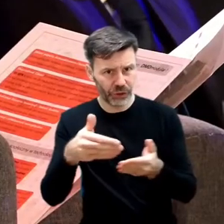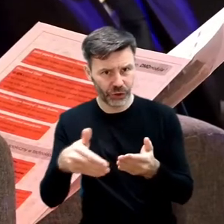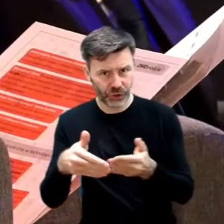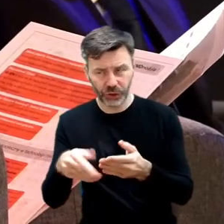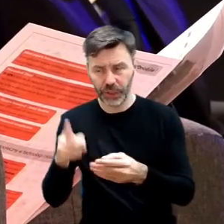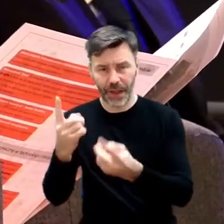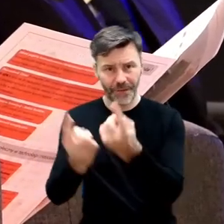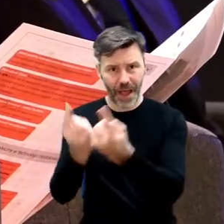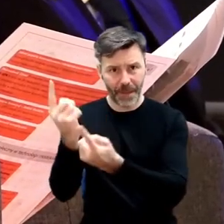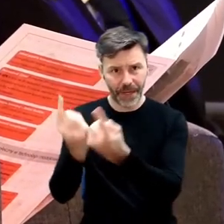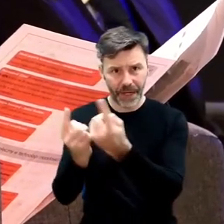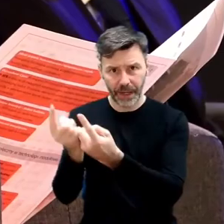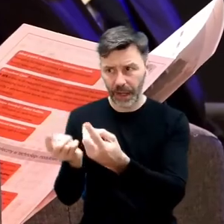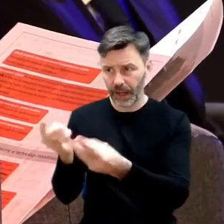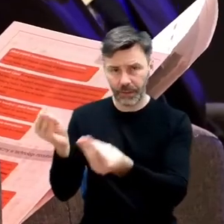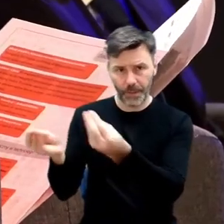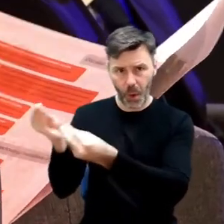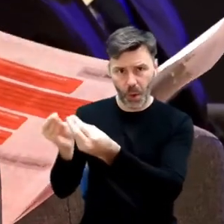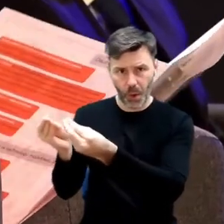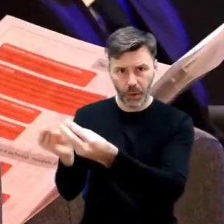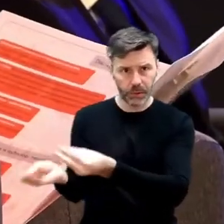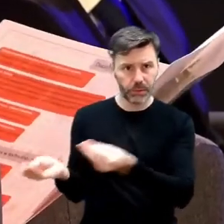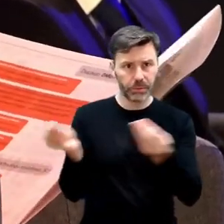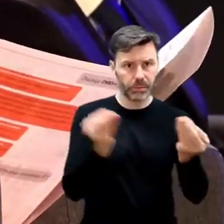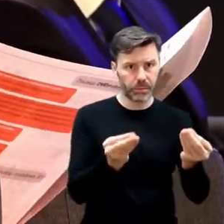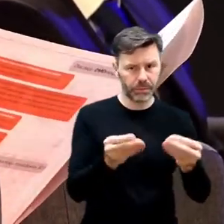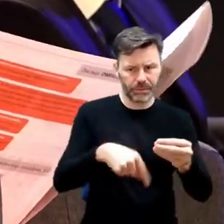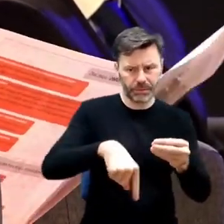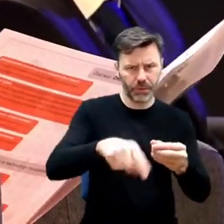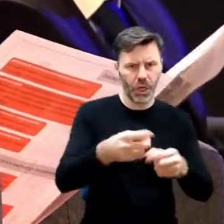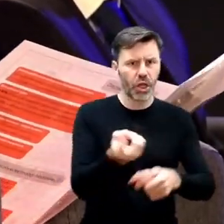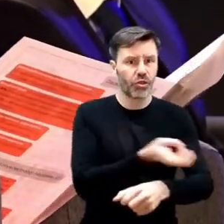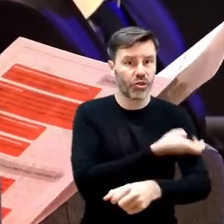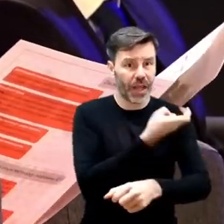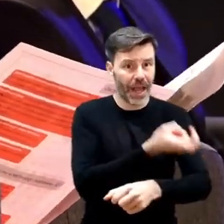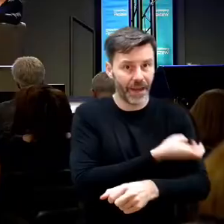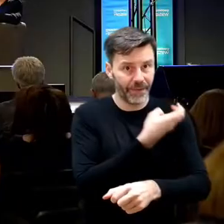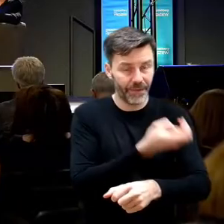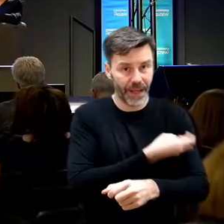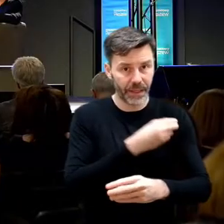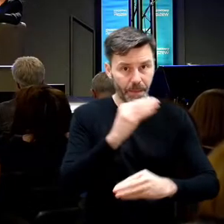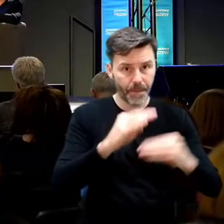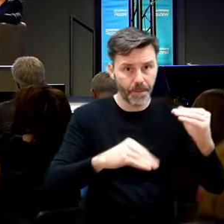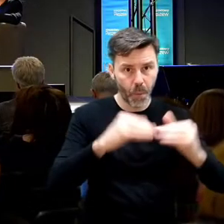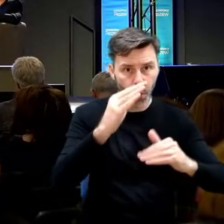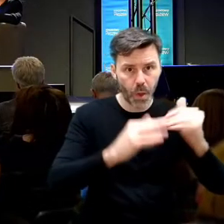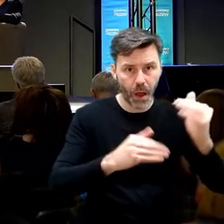jak powiedziała Pani wcześniej w rozmowie. W czerwcu wywozimy z fabryki. I w jakim tempie to zostanie zmontowane?